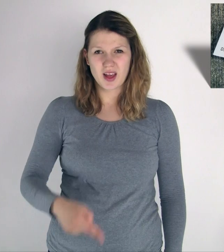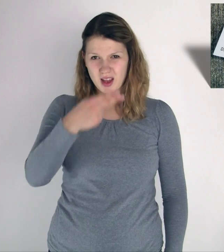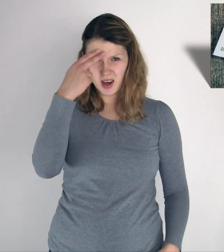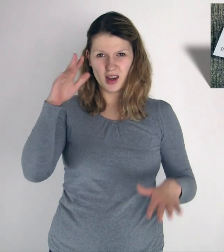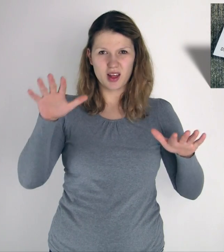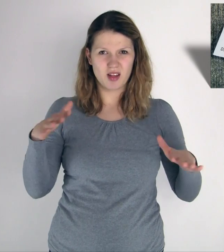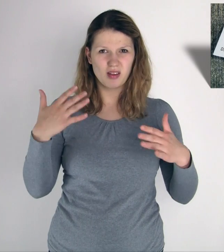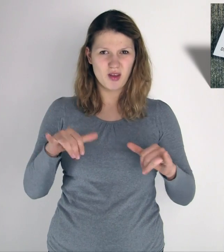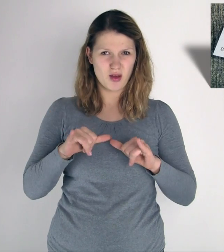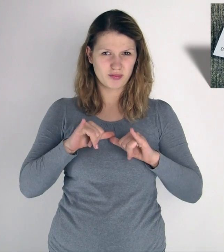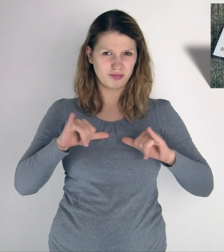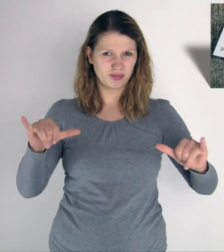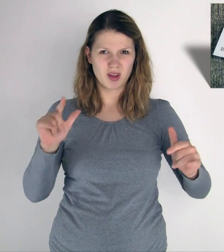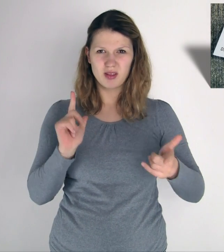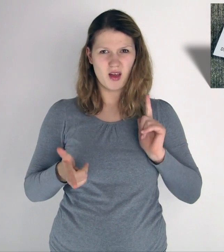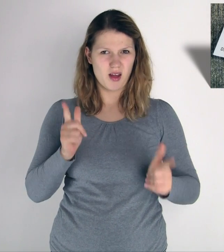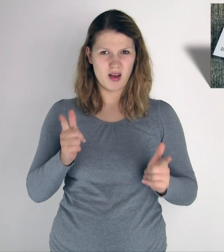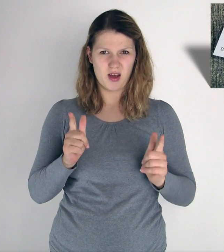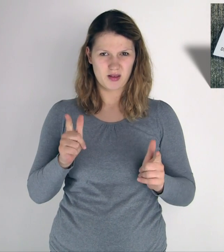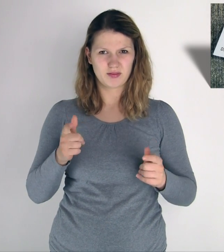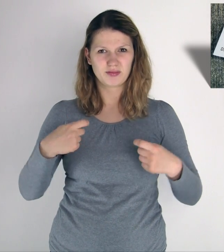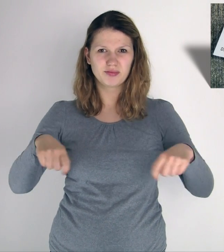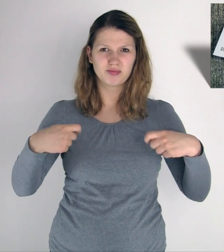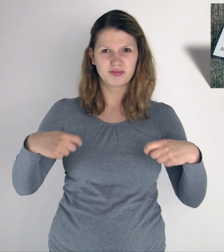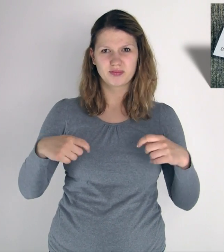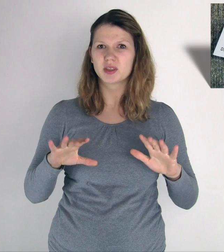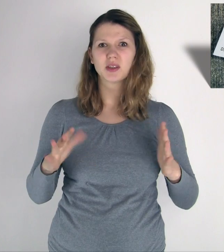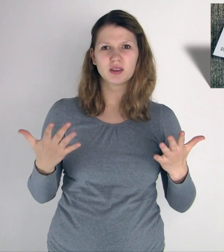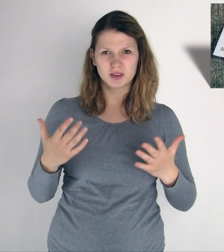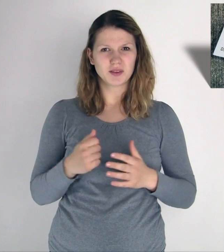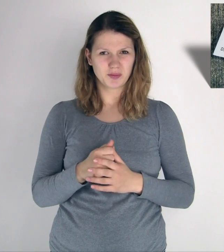Lietuvoje jau paplito nelegalus verslas.